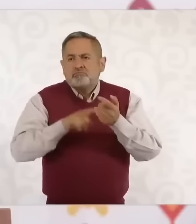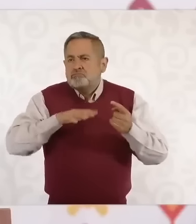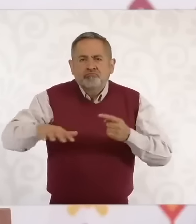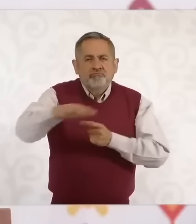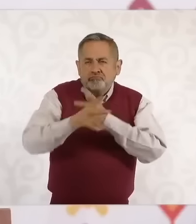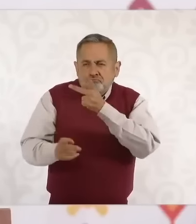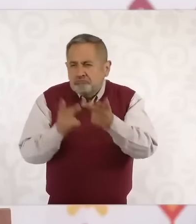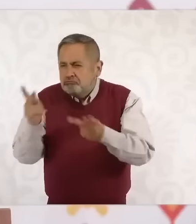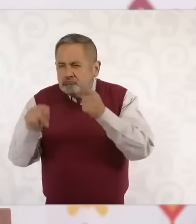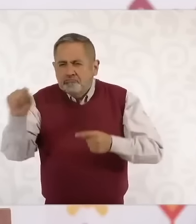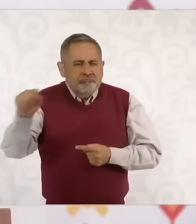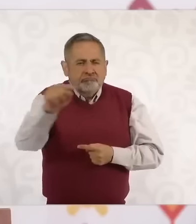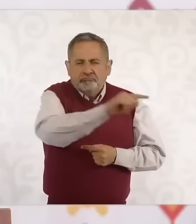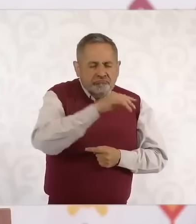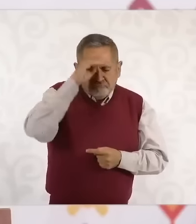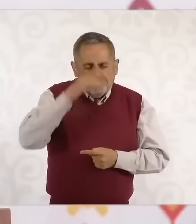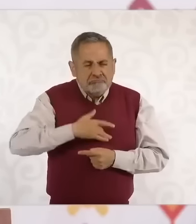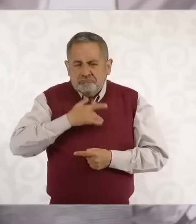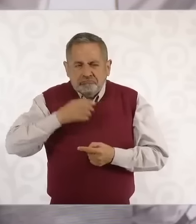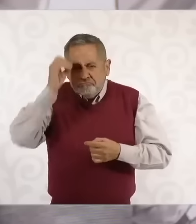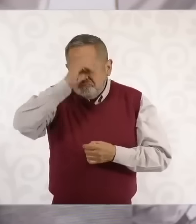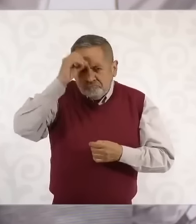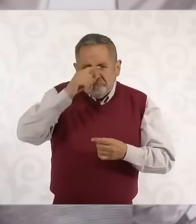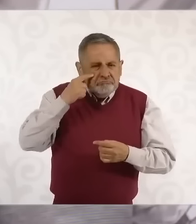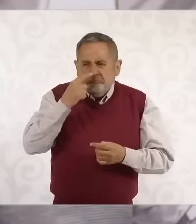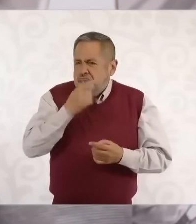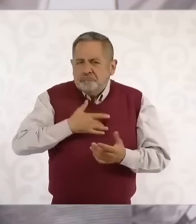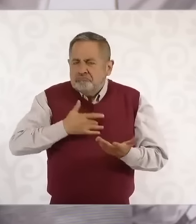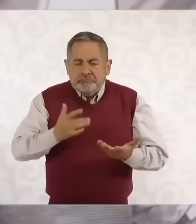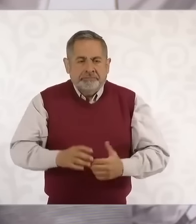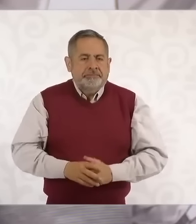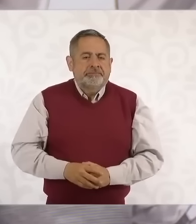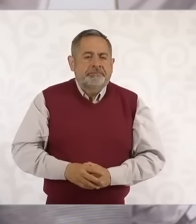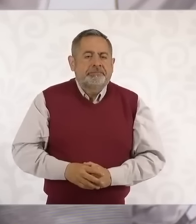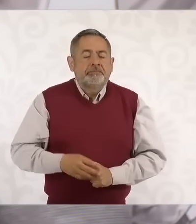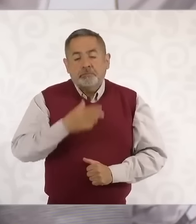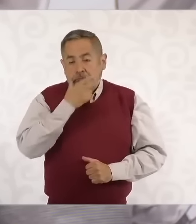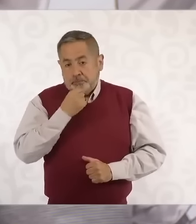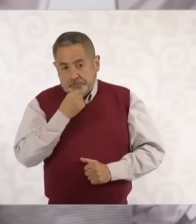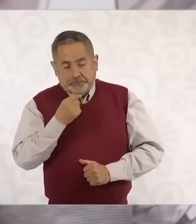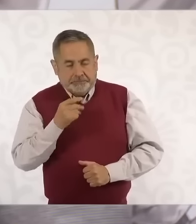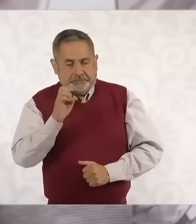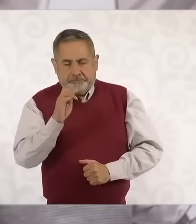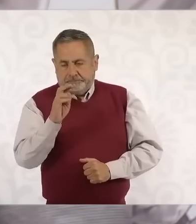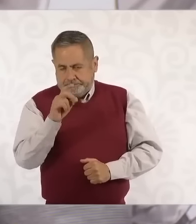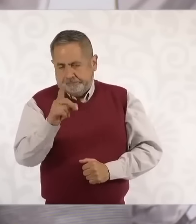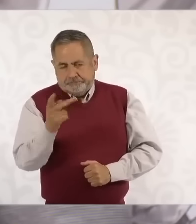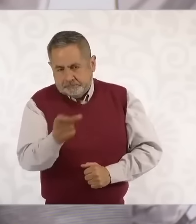que en esencia lo que vimos es nadie plantea que se modifique sustancialmente el tratado.